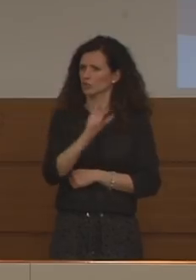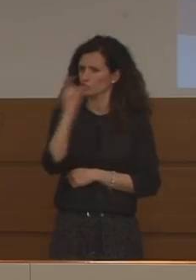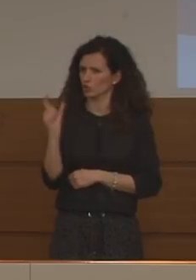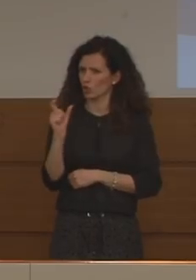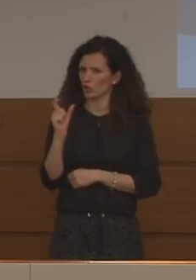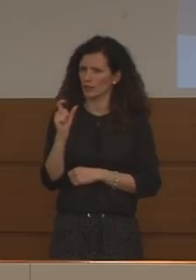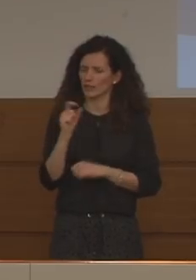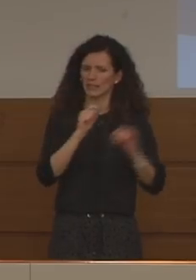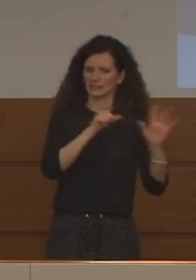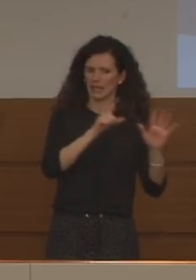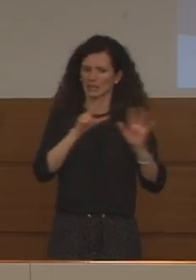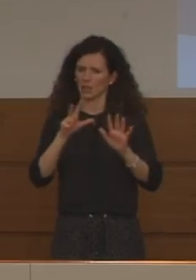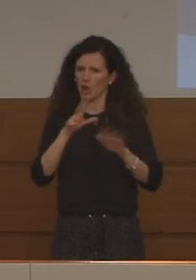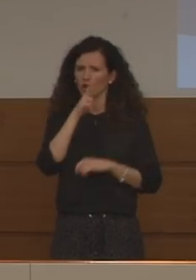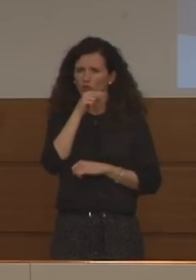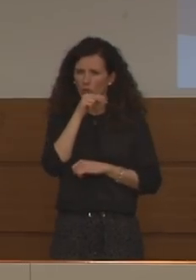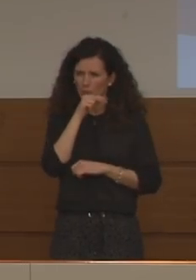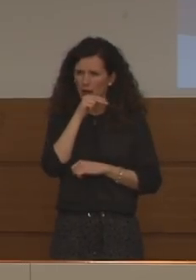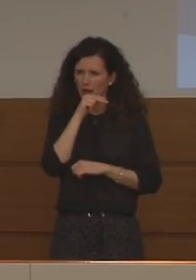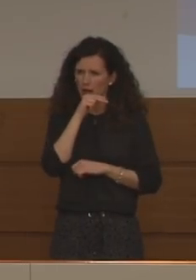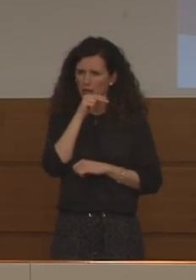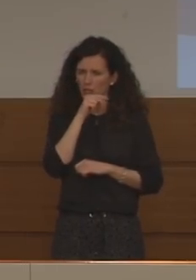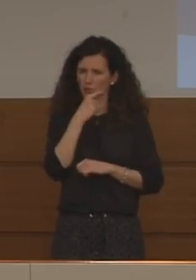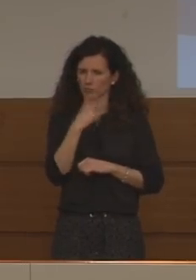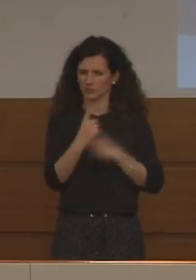marzo che è stato un giorno, vi ricordate, un pò di panico, partenze, ecc.